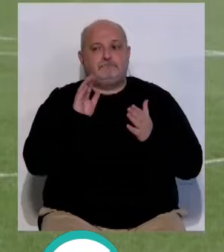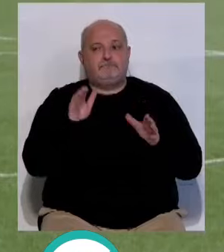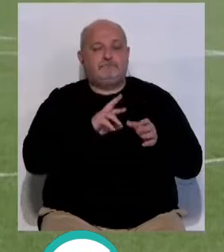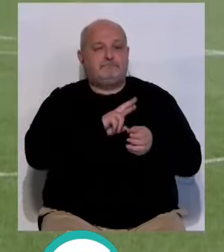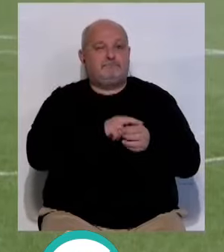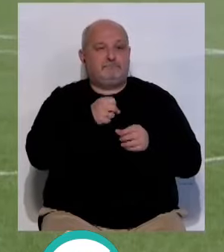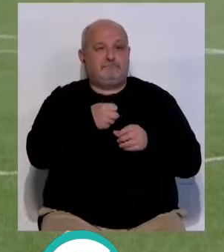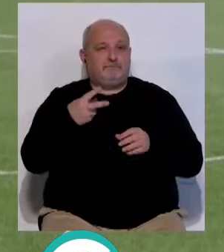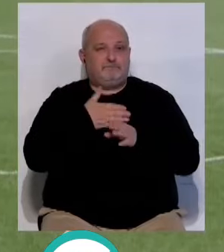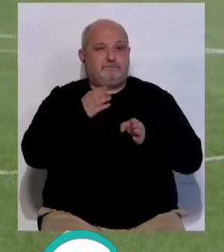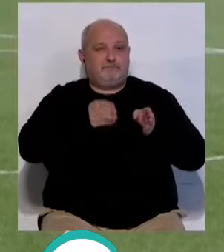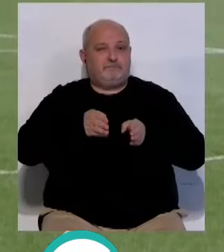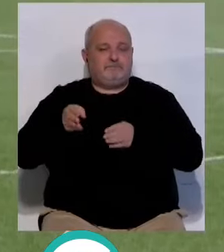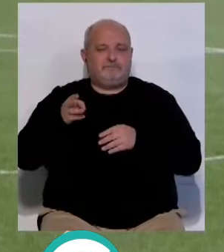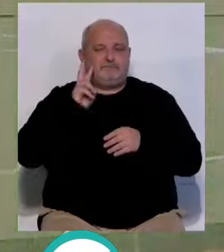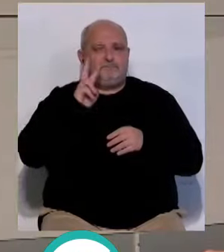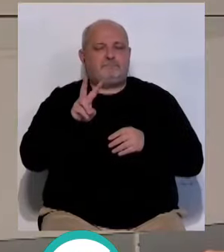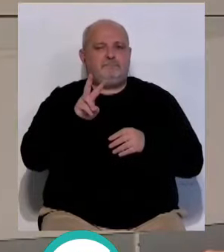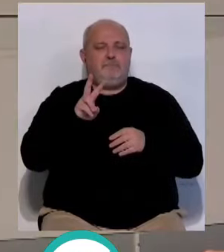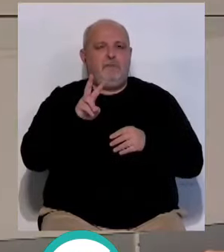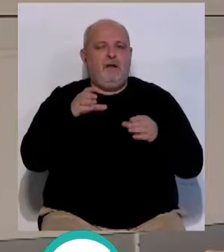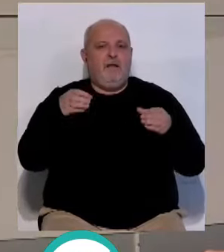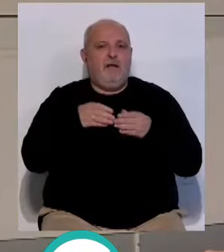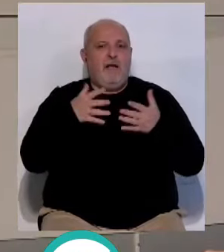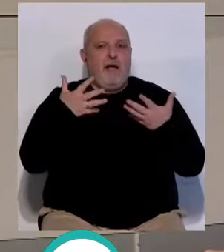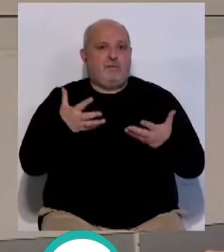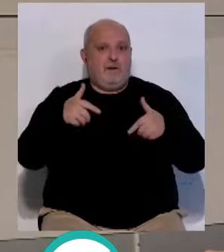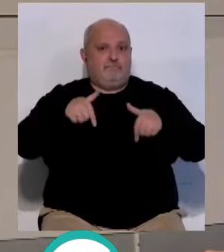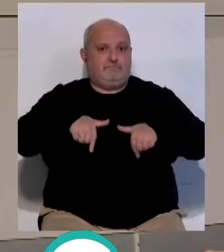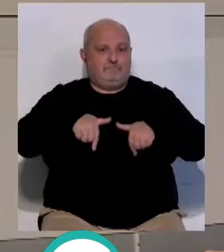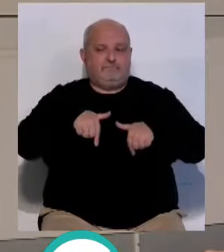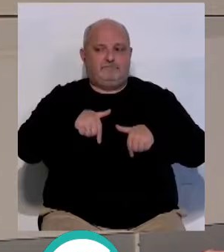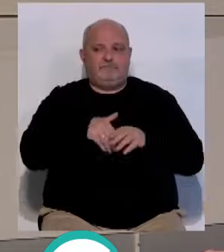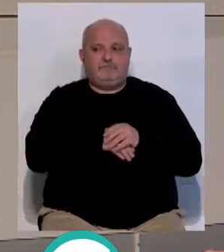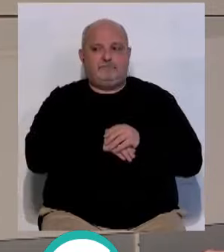los futbolistas del Cádiz compañeros vamos a ver la plantilla actual a los cambios que se